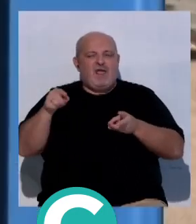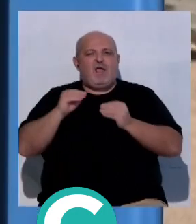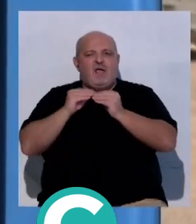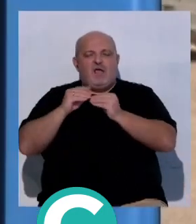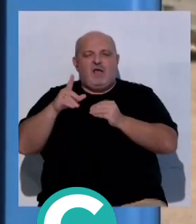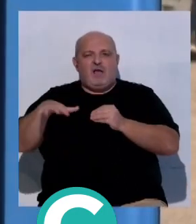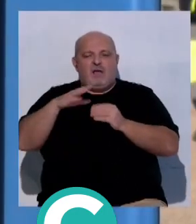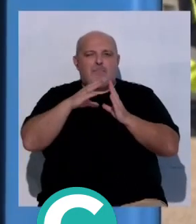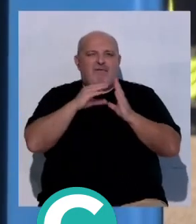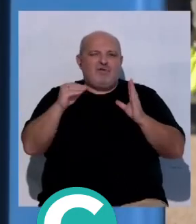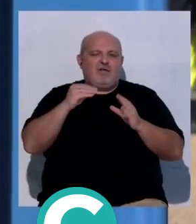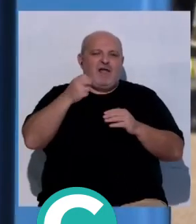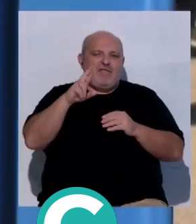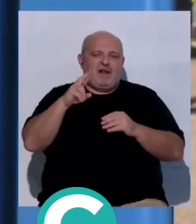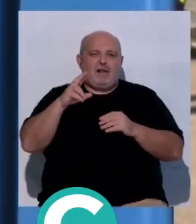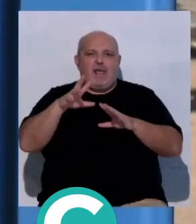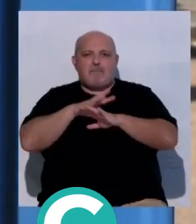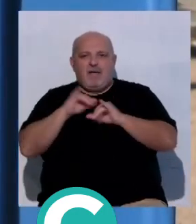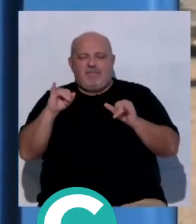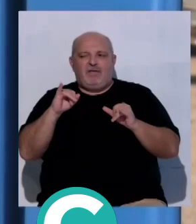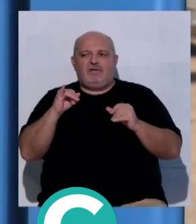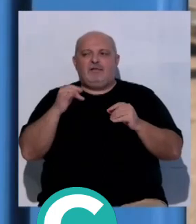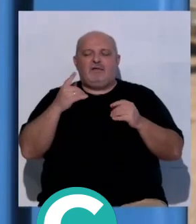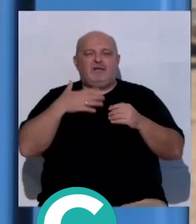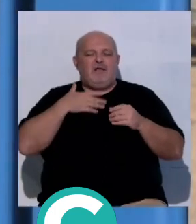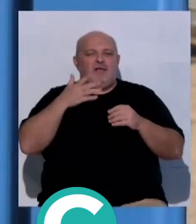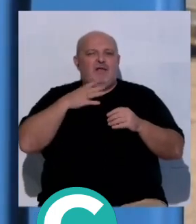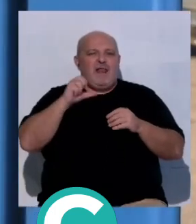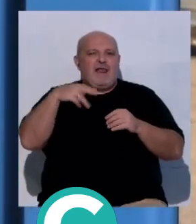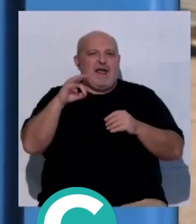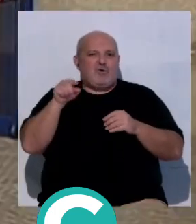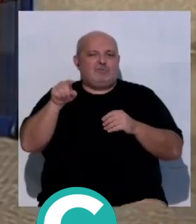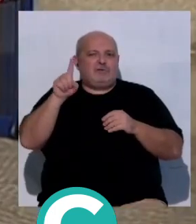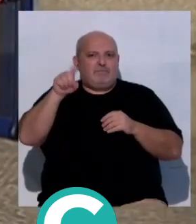la paz y gadir a la reparación de los pilotes de los pantalanes del centro náutico El Cano y a la